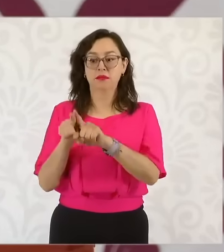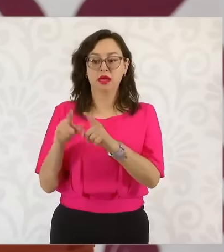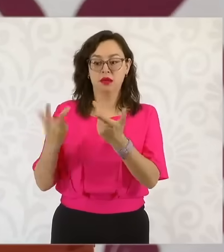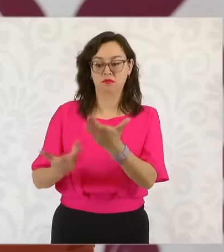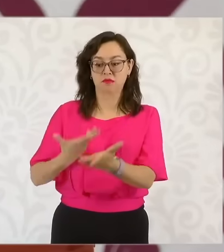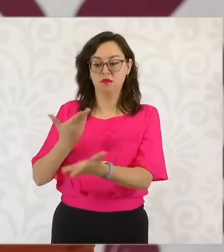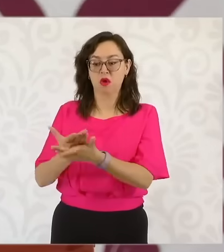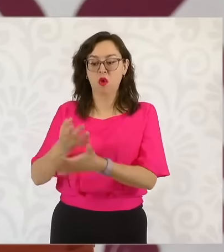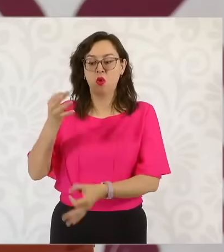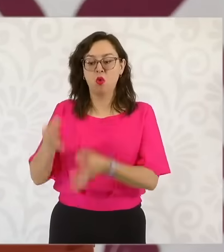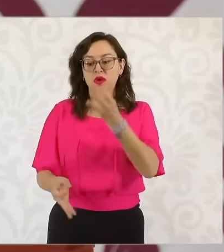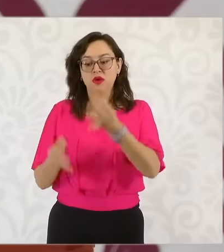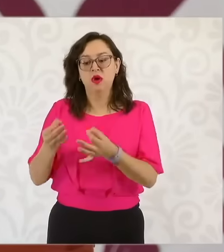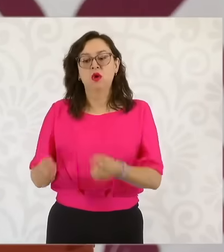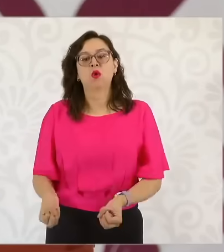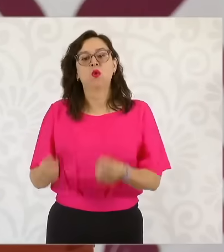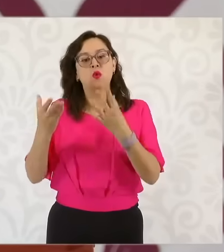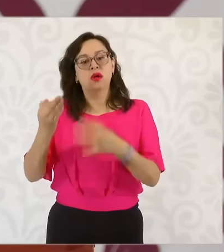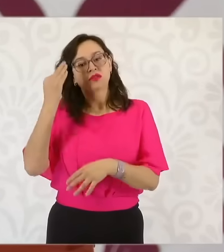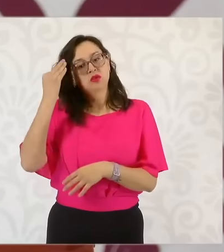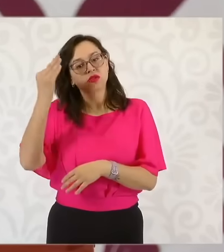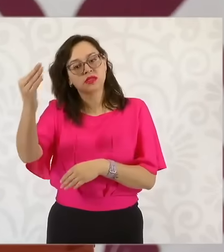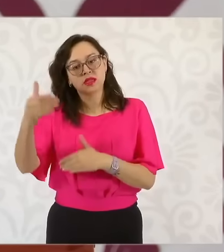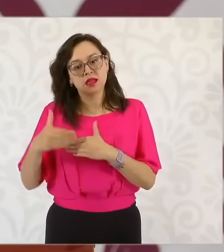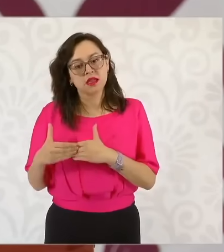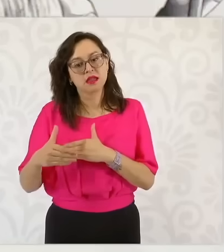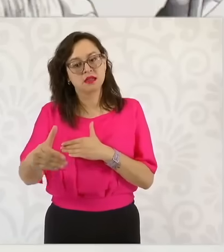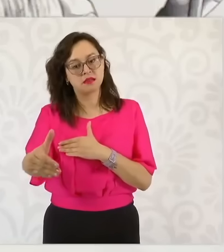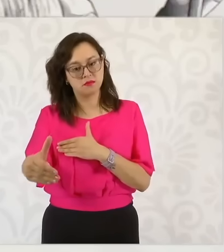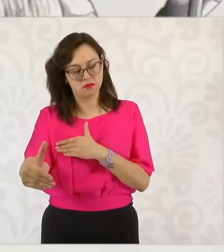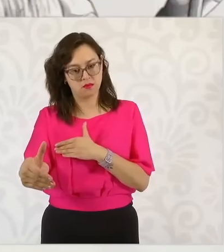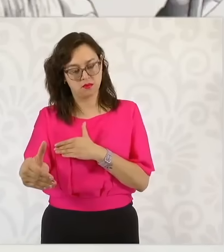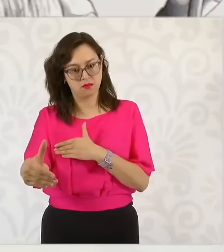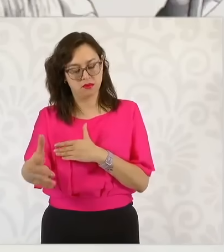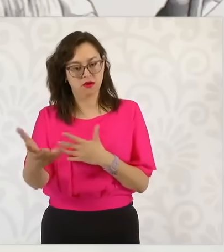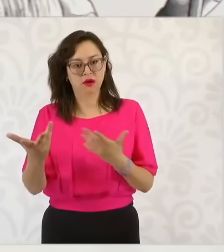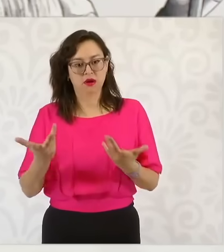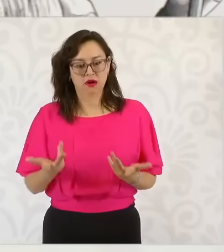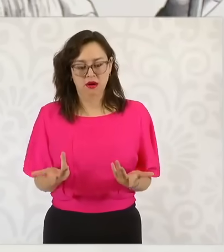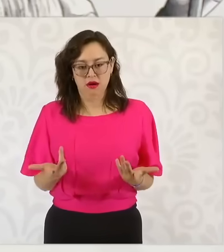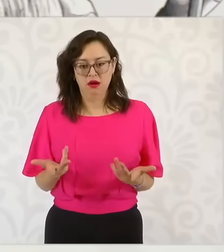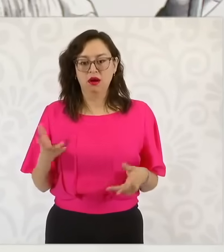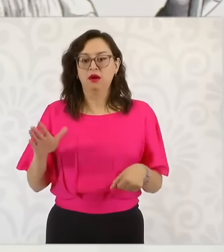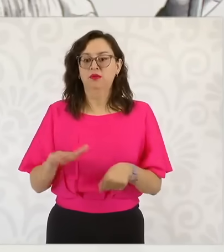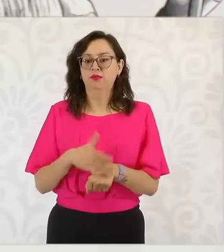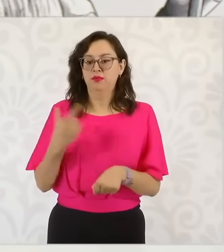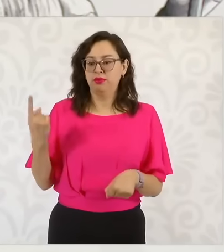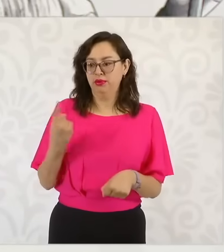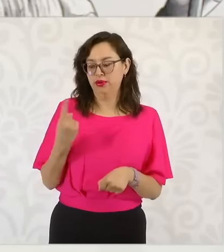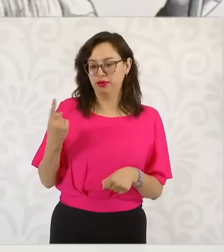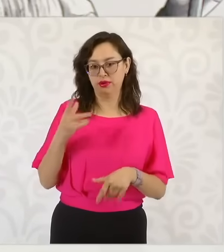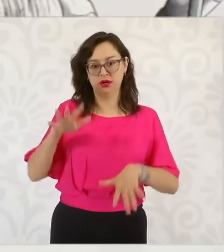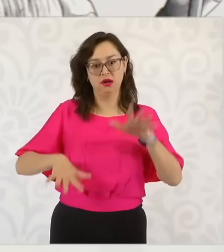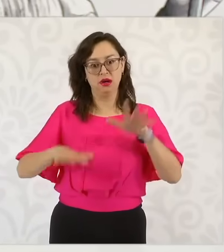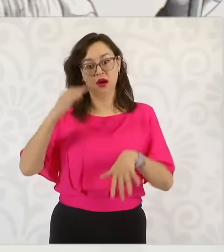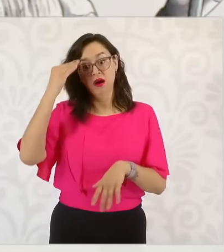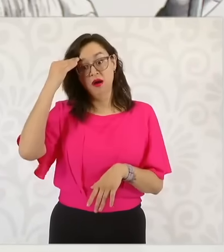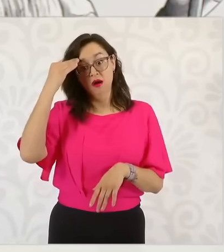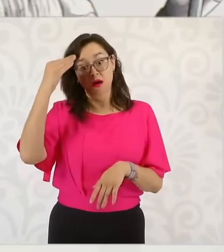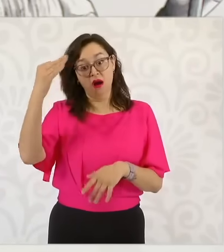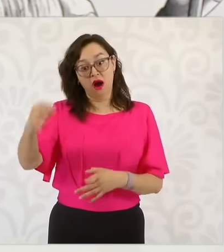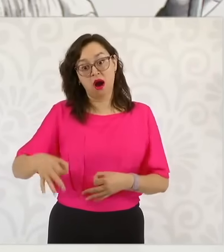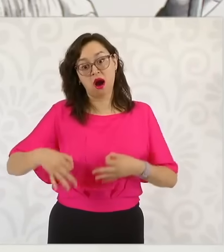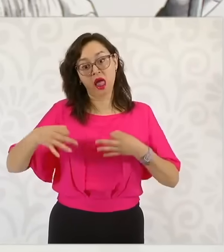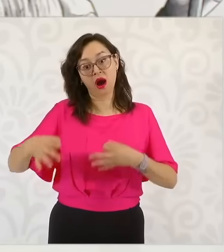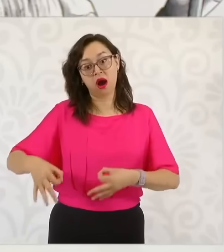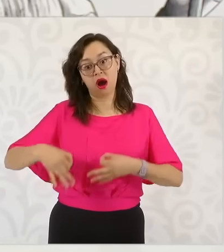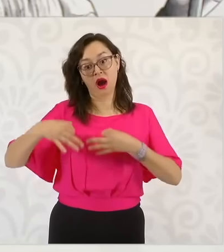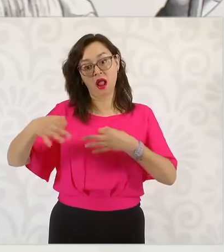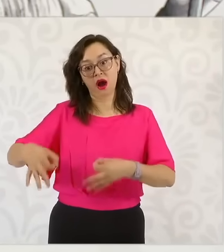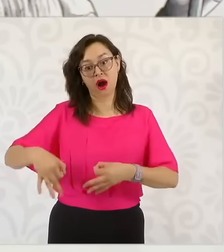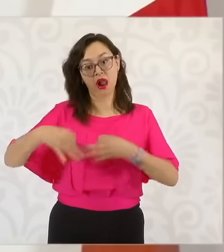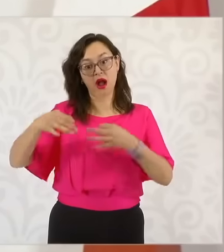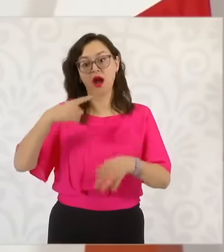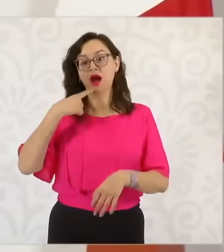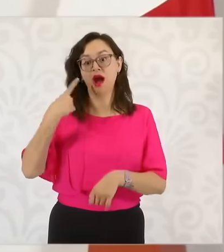juicios para que no sean juicios eternos en donde pueda seguir habiendo amparo sobre amparo sobre